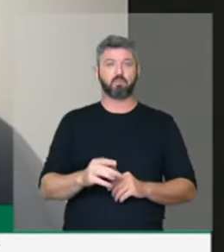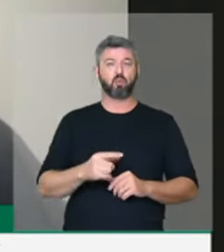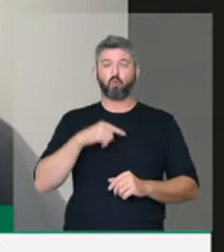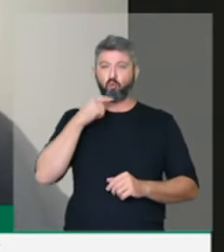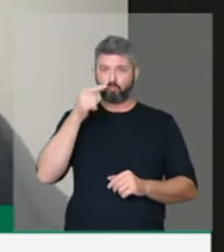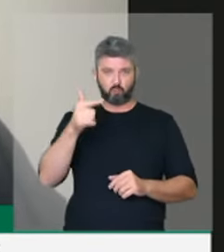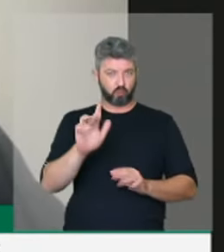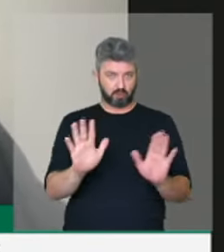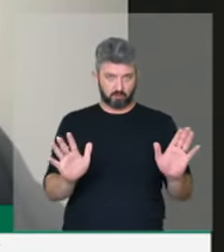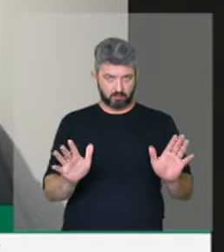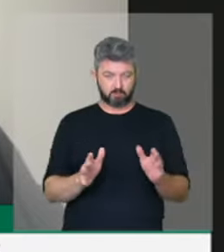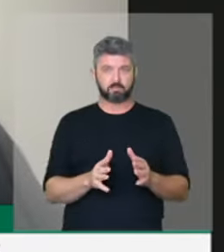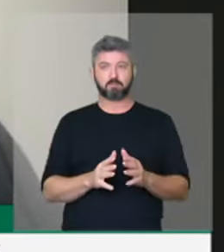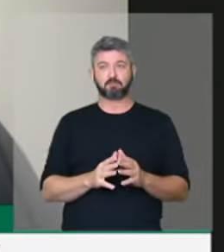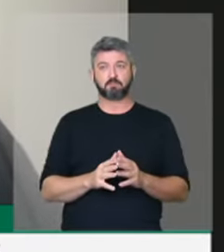QUE A INICIATIVA DO CONGRESSO